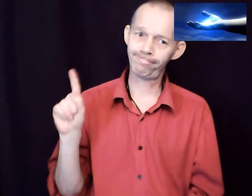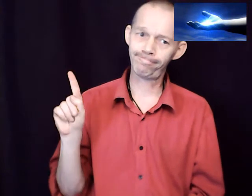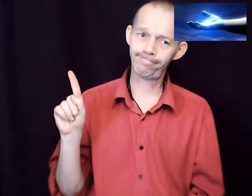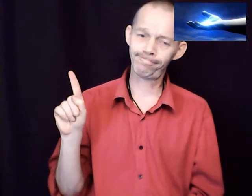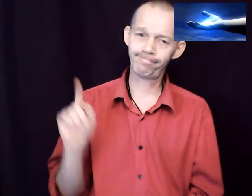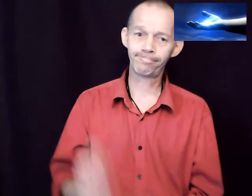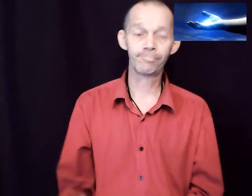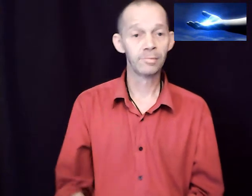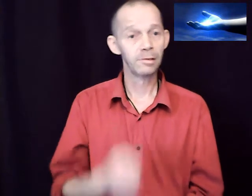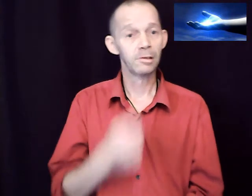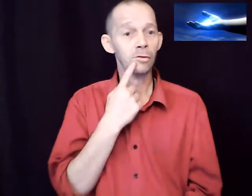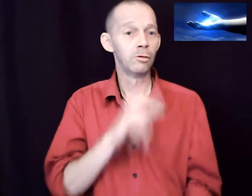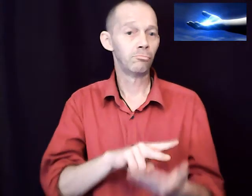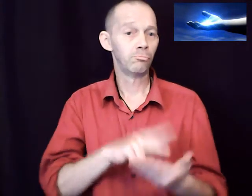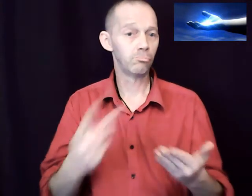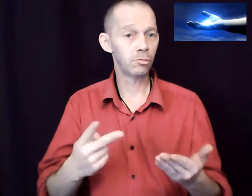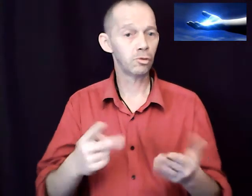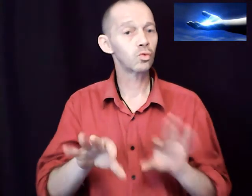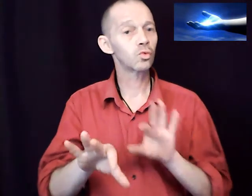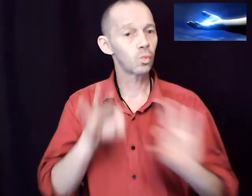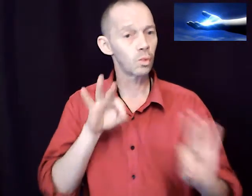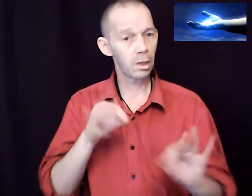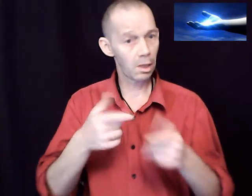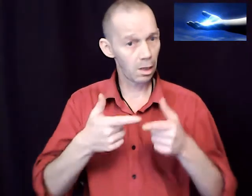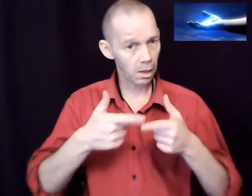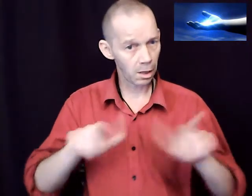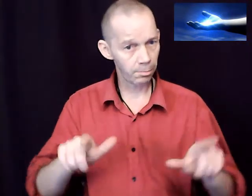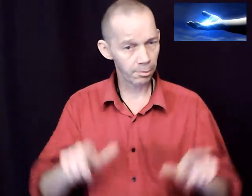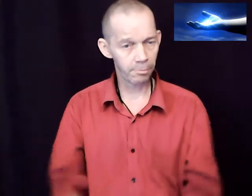En français on dit libre-arbitre en traduction choix-libre.